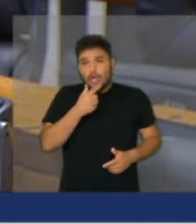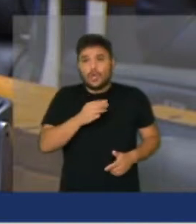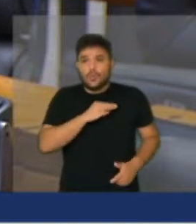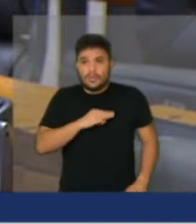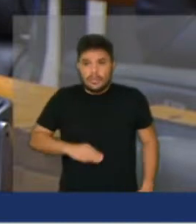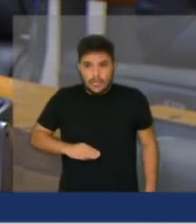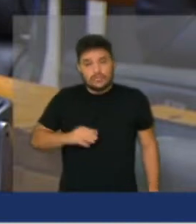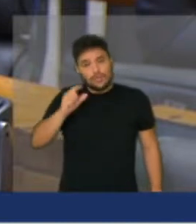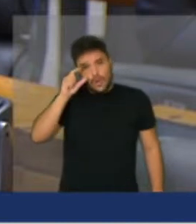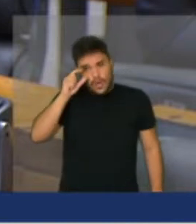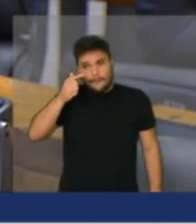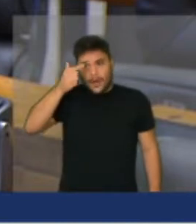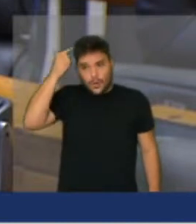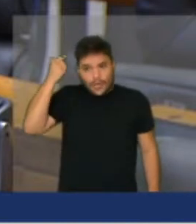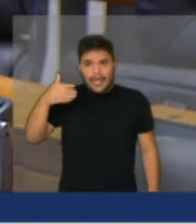VENHA A ESTA CASA, PORQUE ACHO